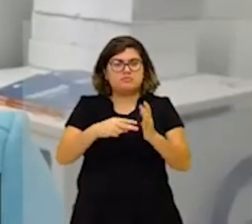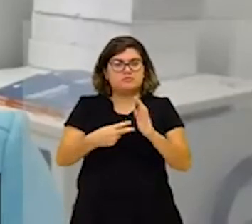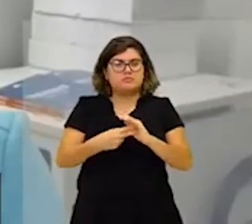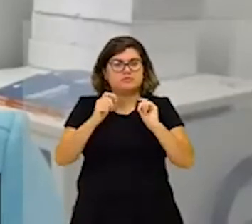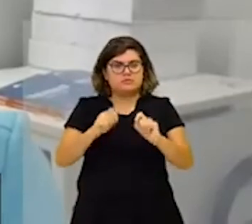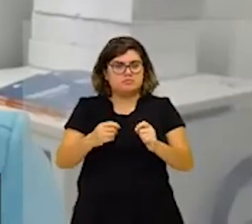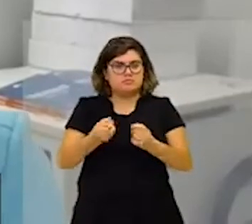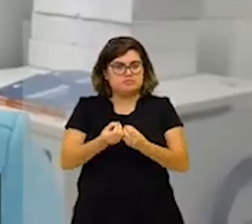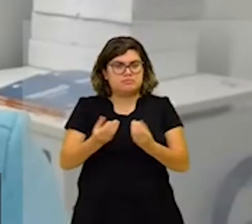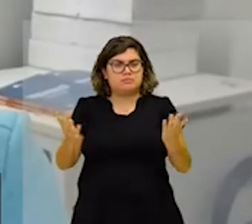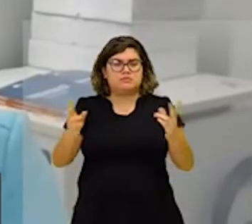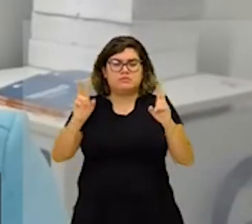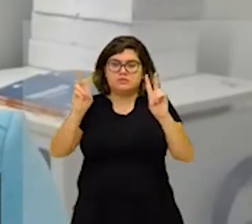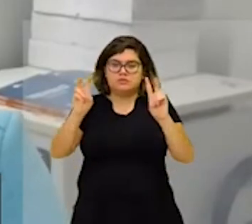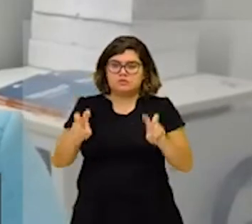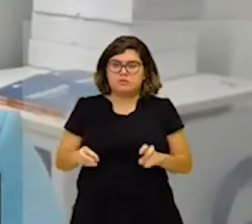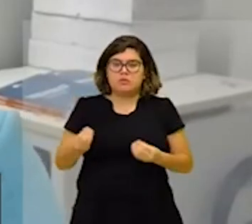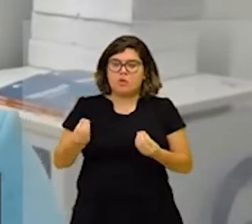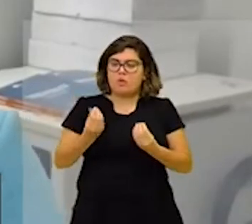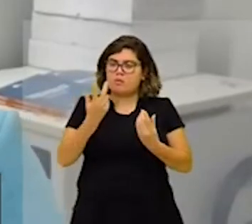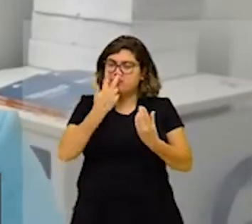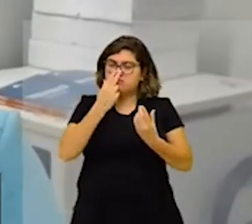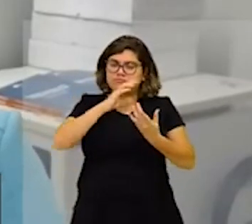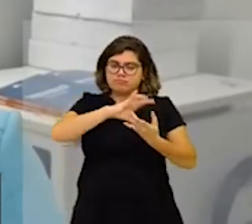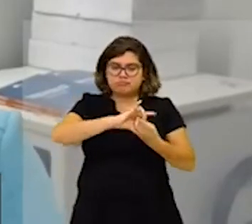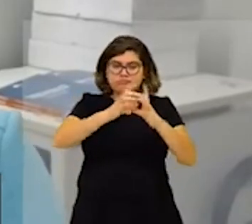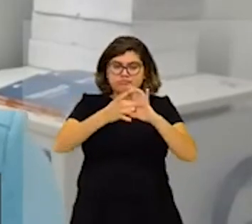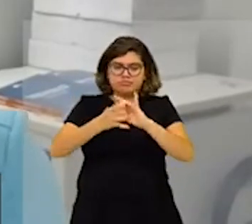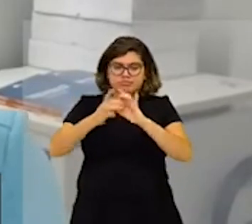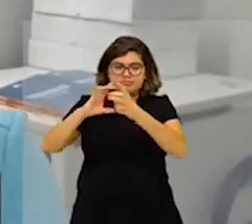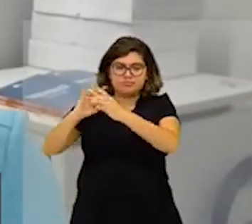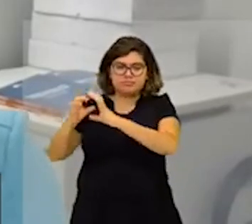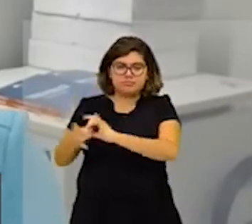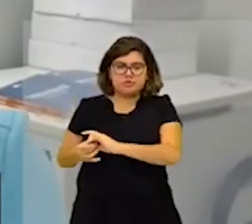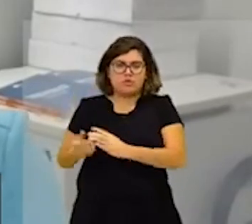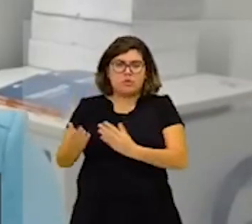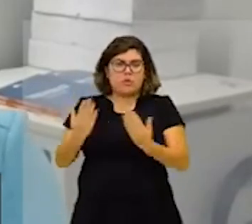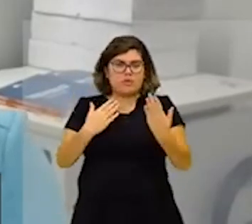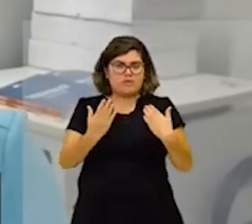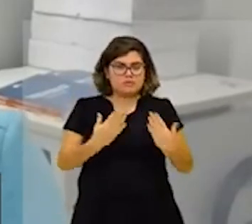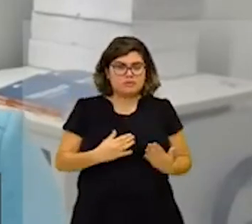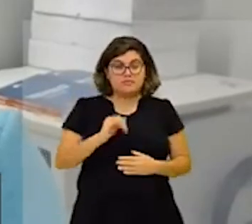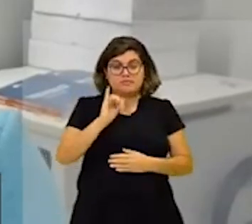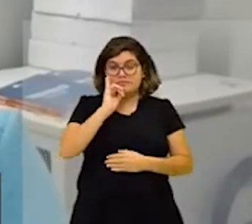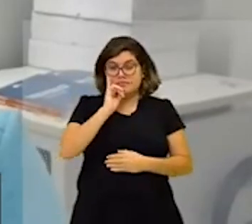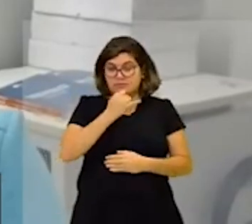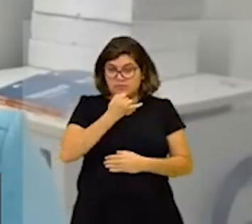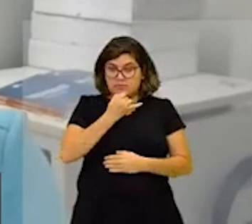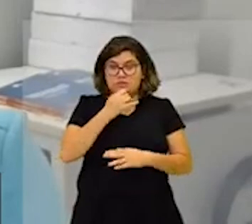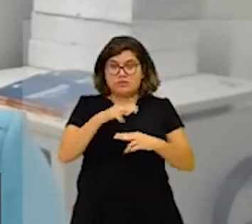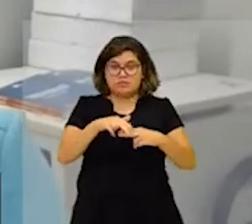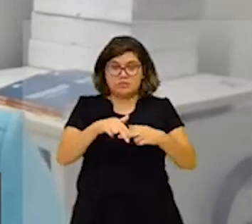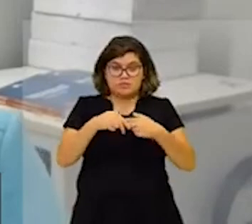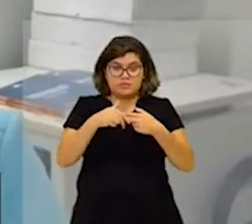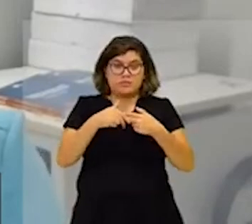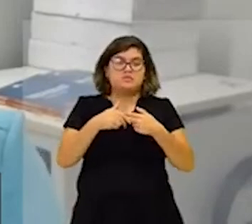os sistemas como ele se costuram na como eles conversam Infelizmente como o ministro o governo